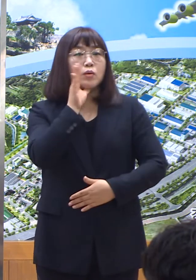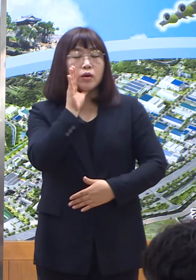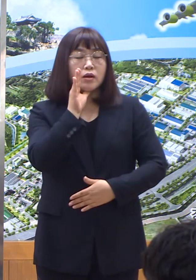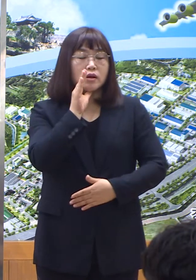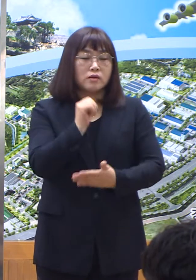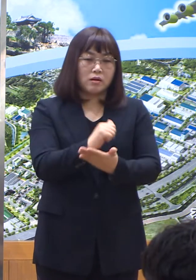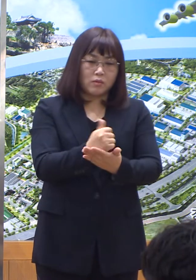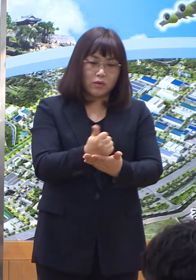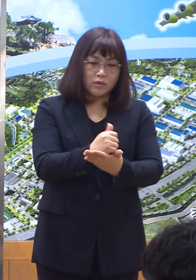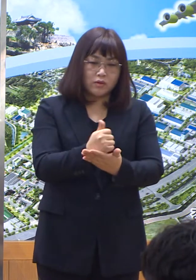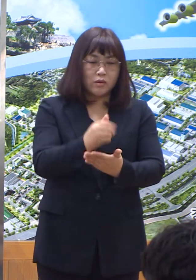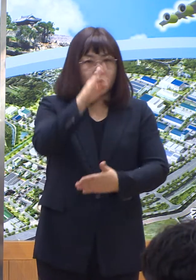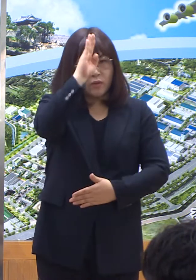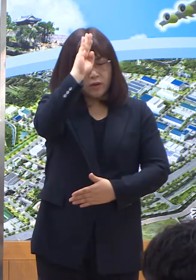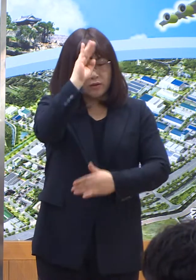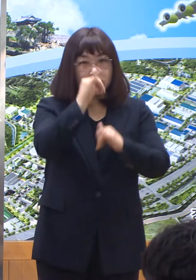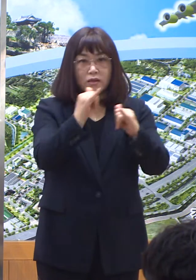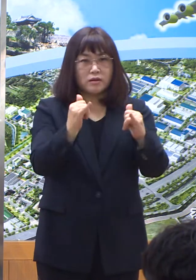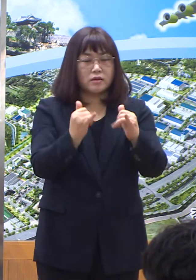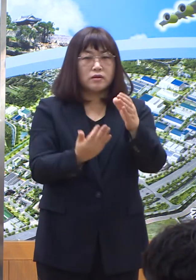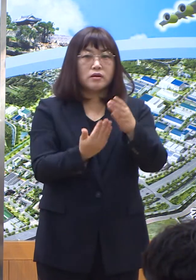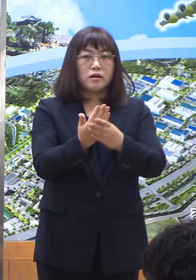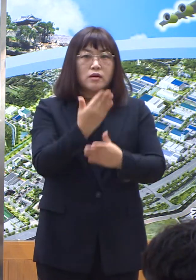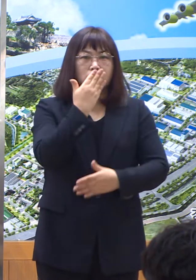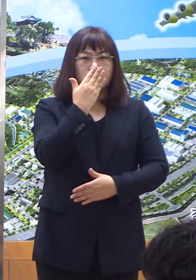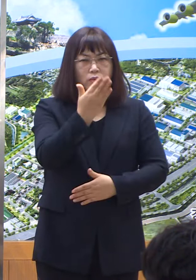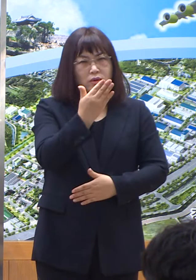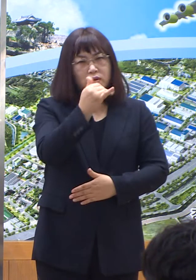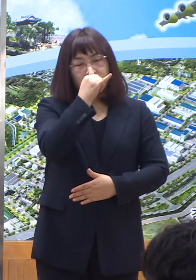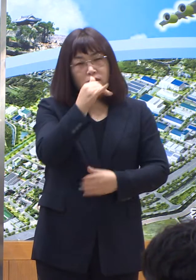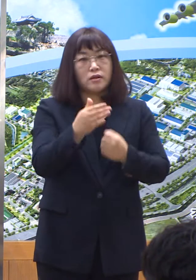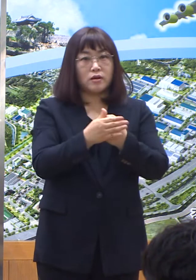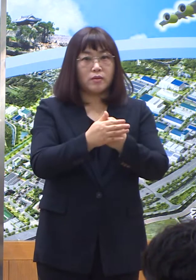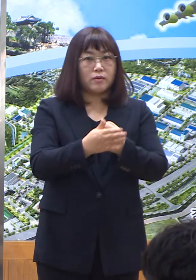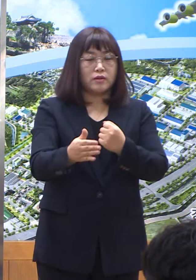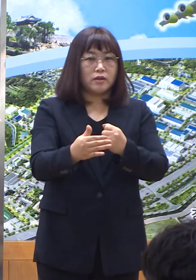방역강화 조치가 불가피합니다.